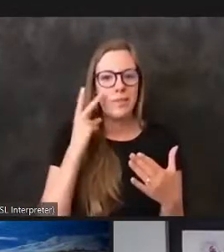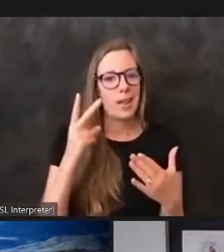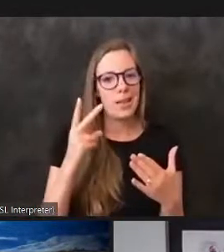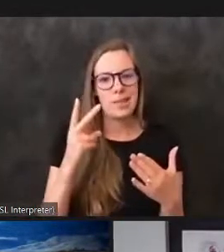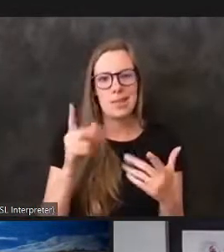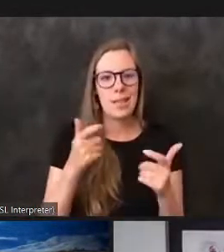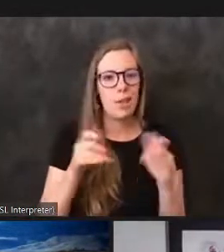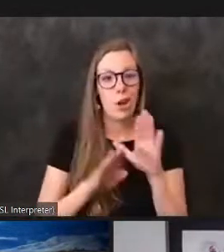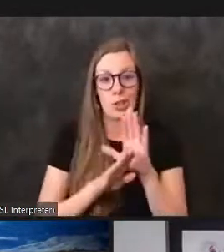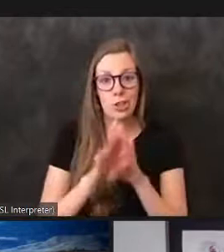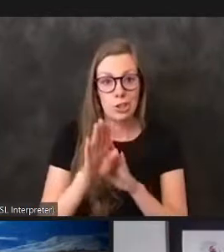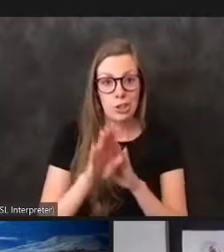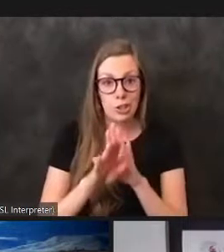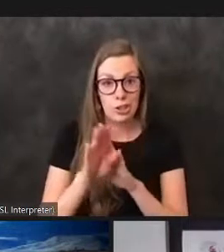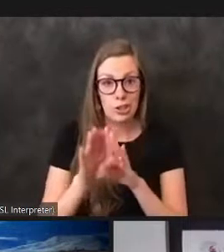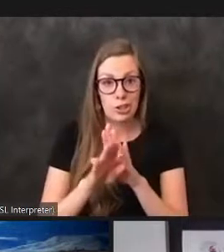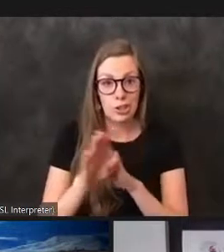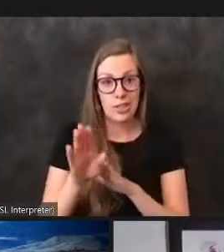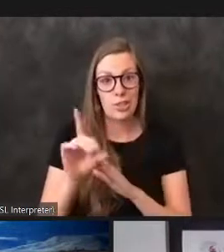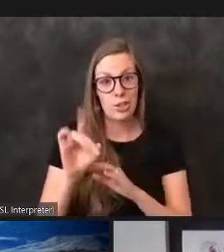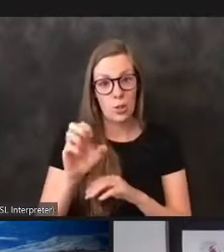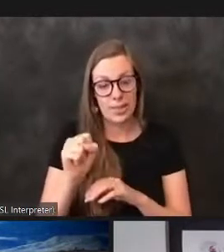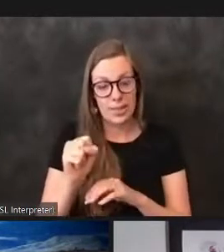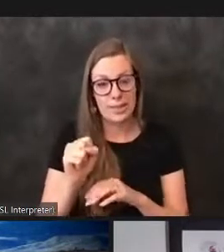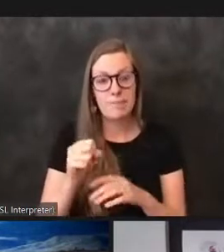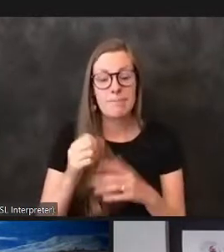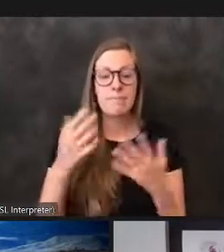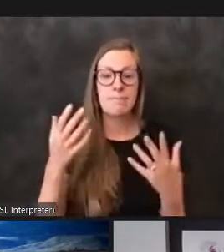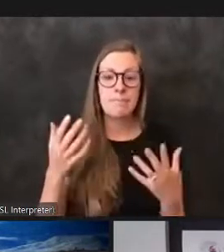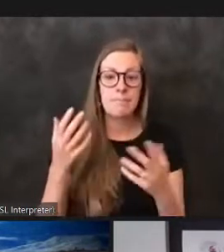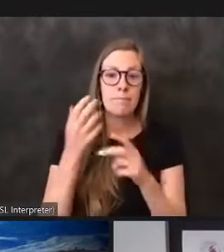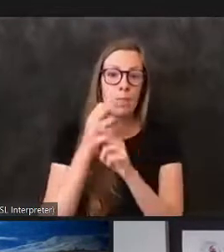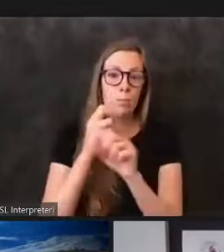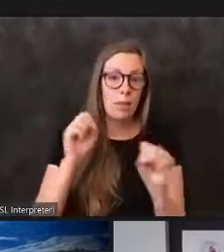Todavía tenemos que ver un gran aumento en las dosis de vacunas, dado que, como el